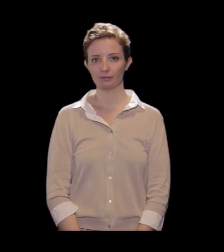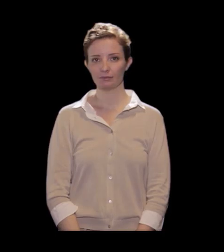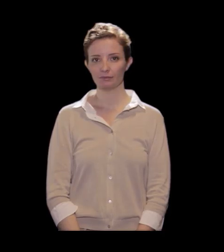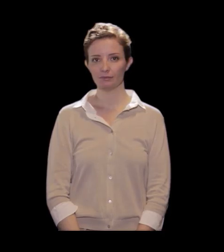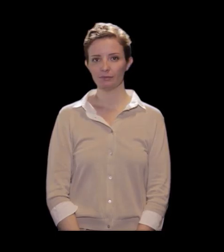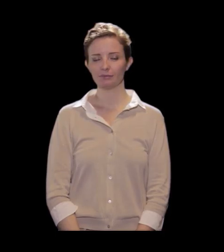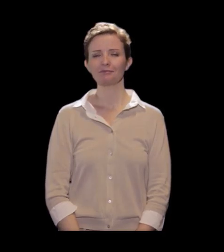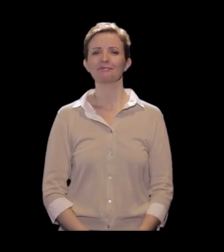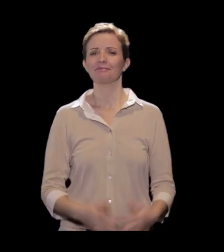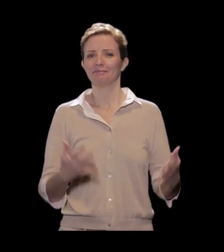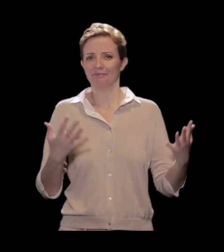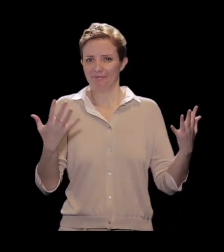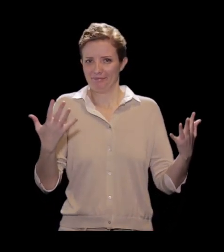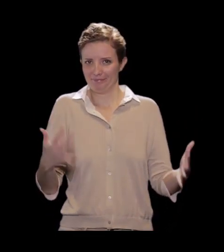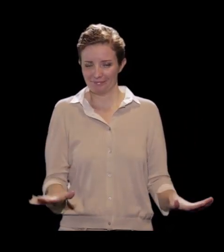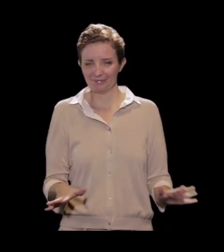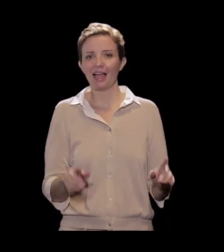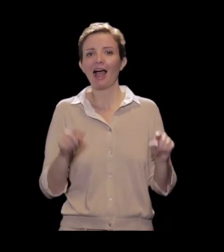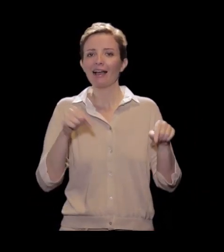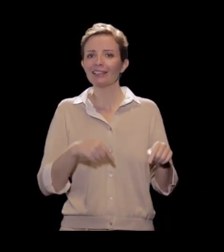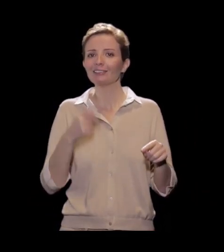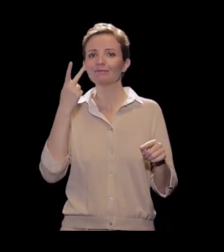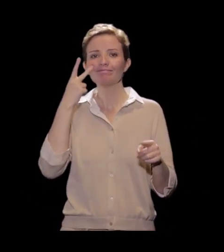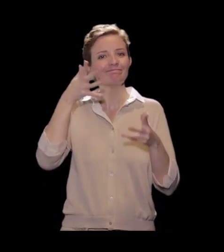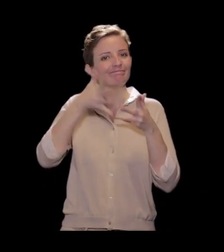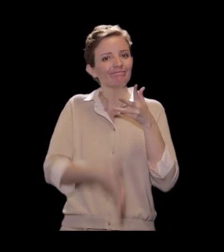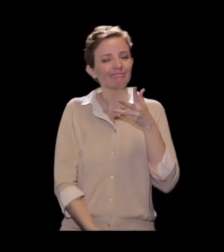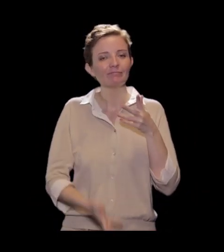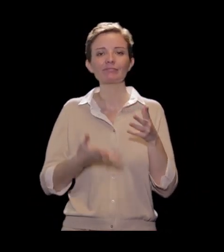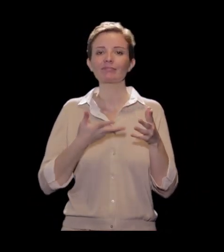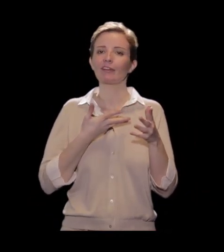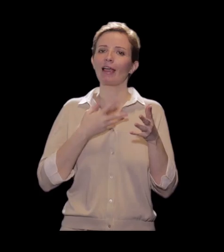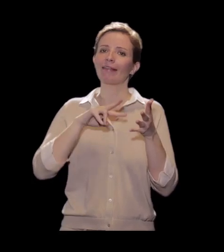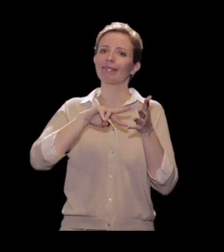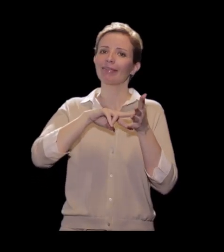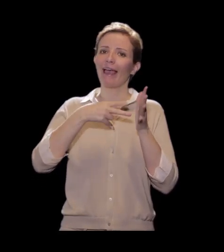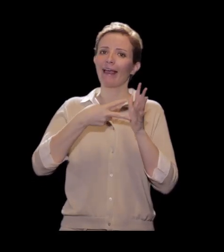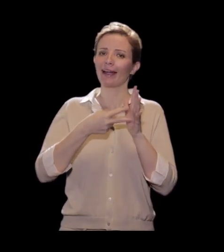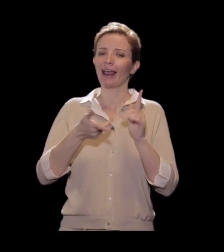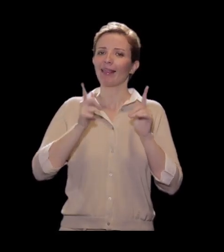Detto questo, possiamo passare ad analizzare alcune tecniche che ci consentono di risolvere